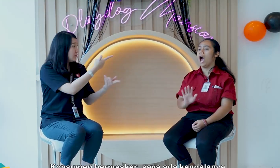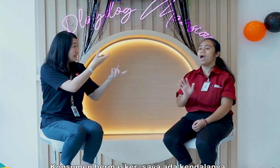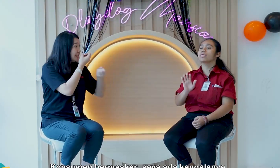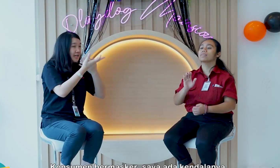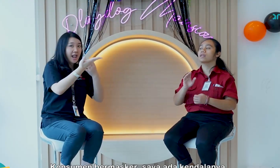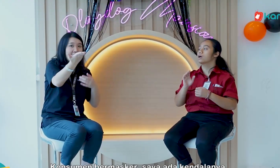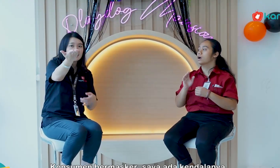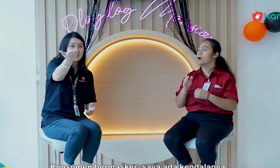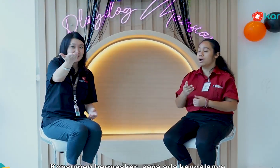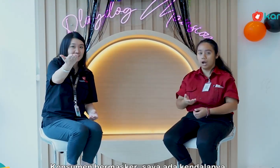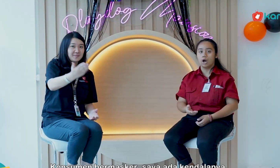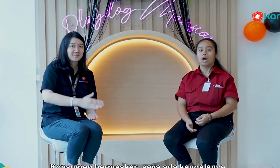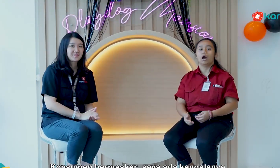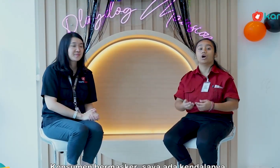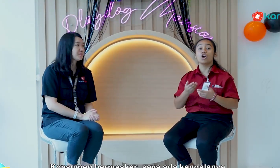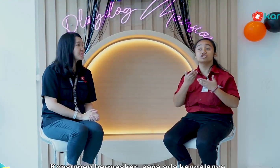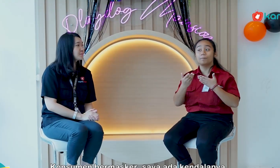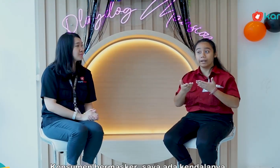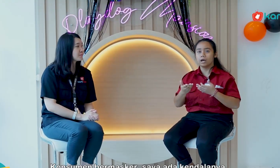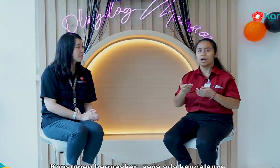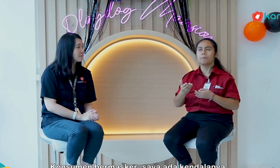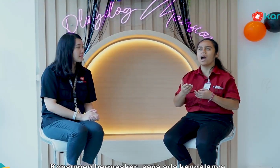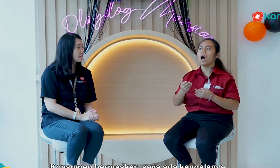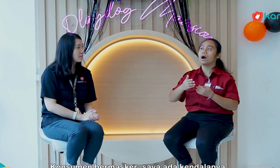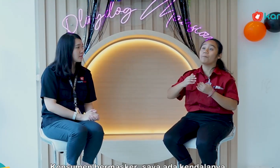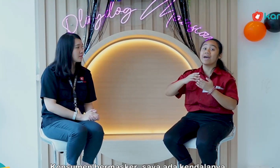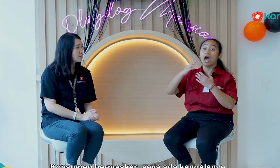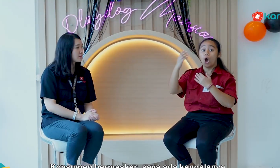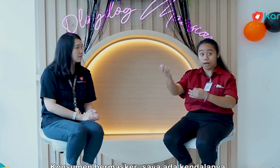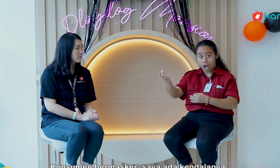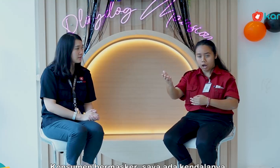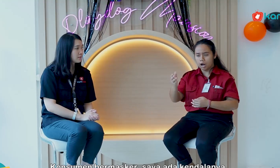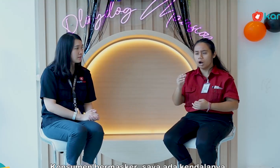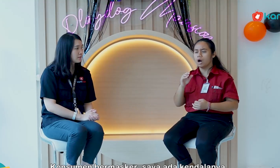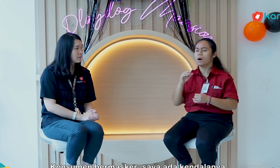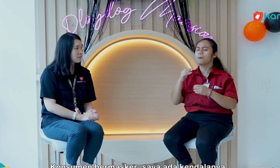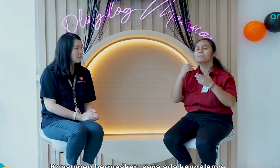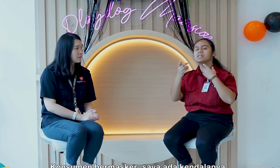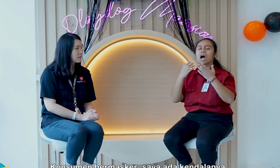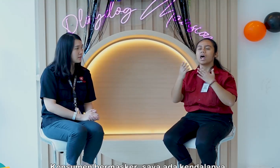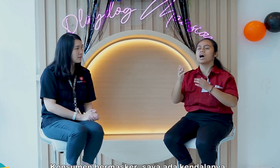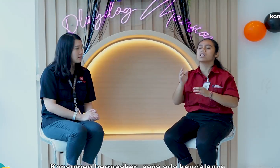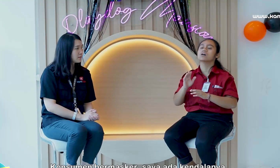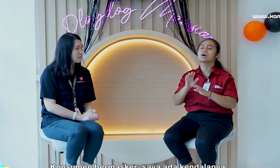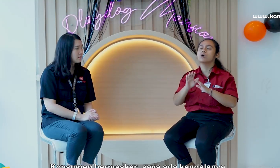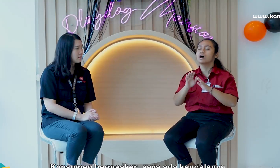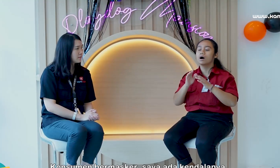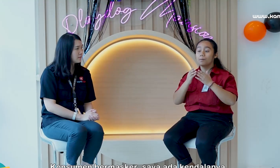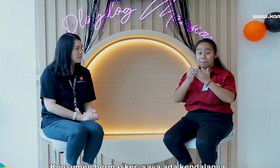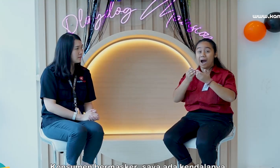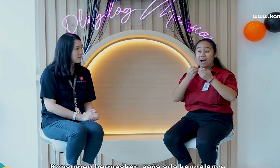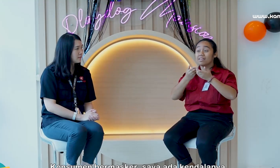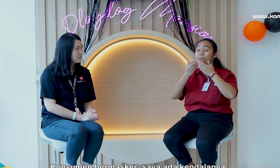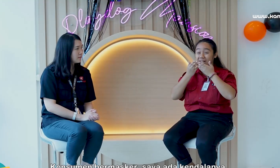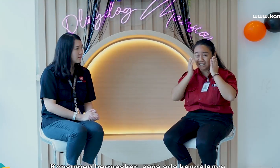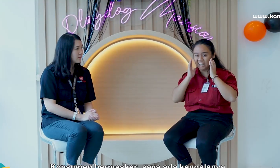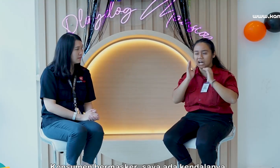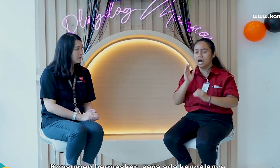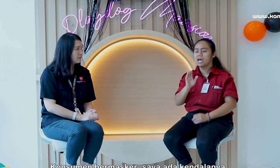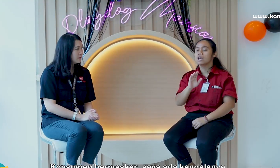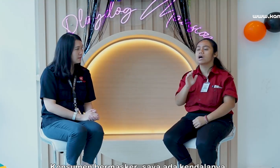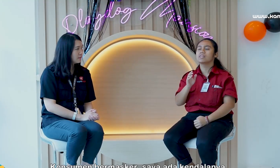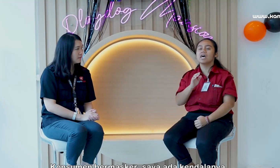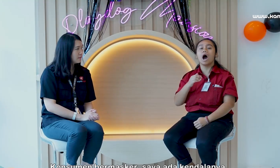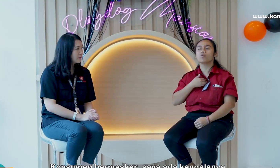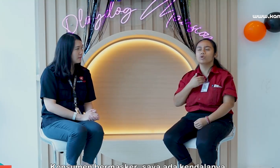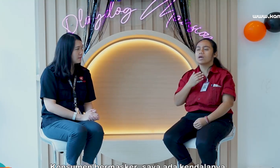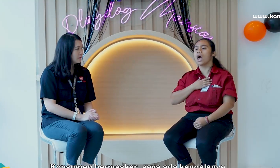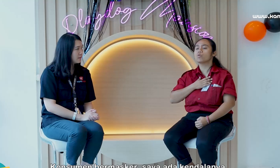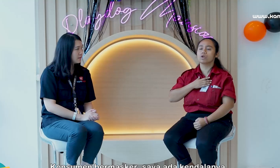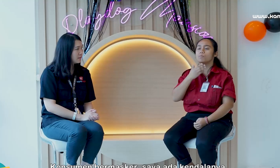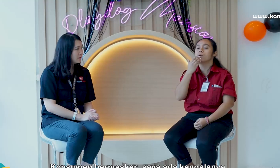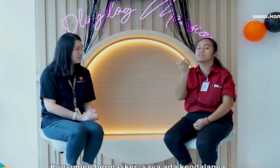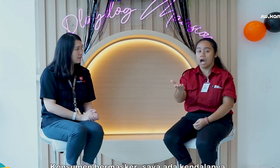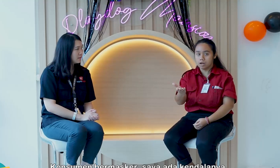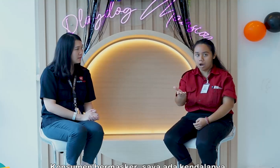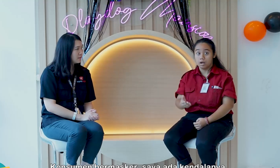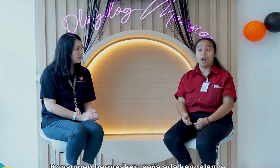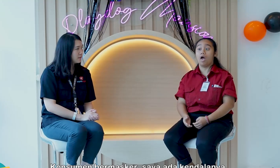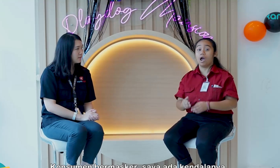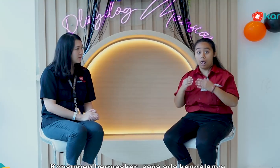Konsumen bermasker, saya ada kendalanya, jadi rekan kerja yang membantu.